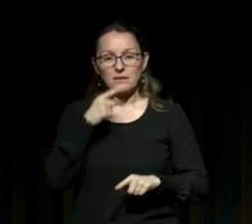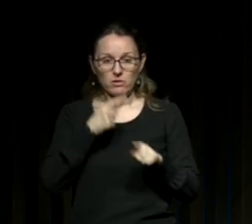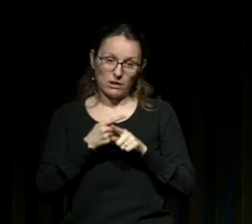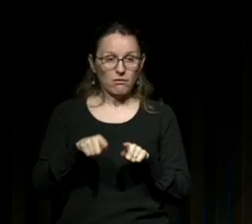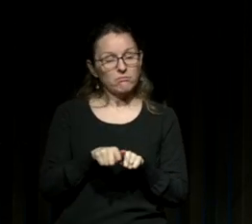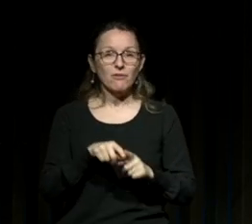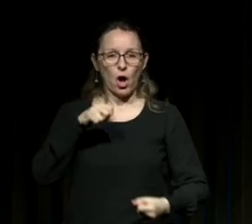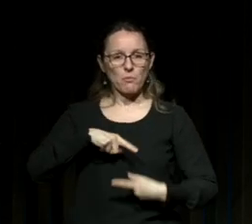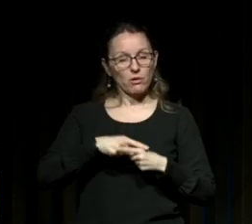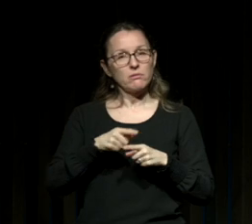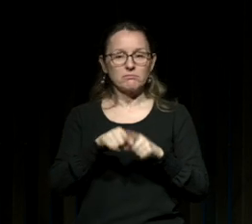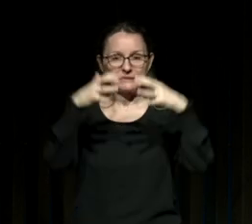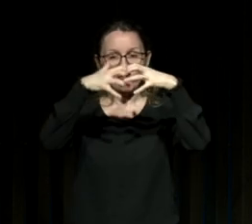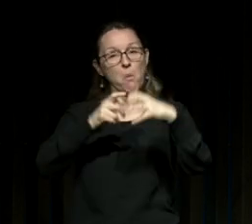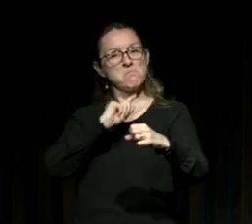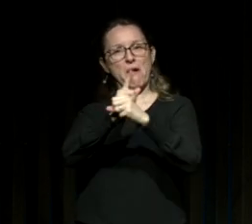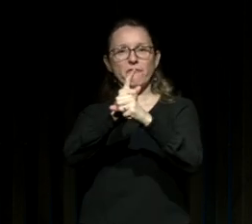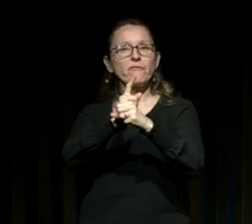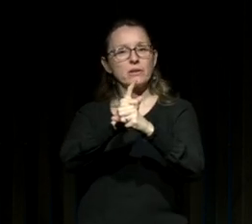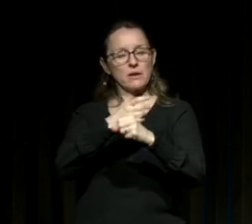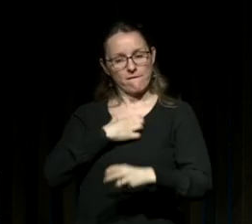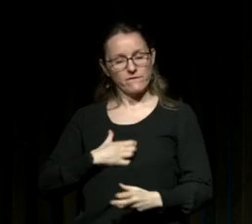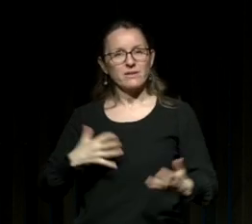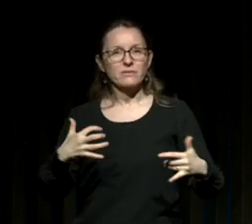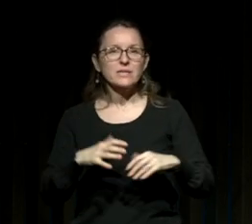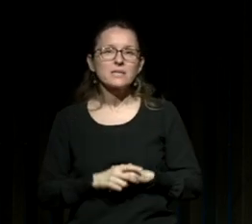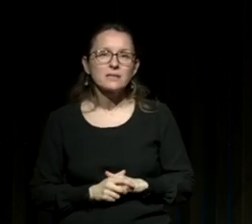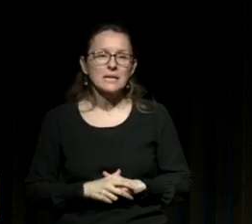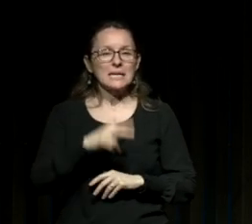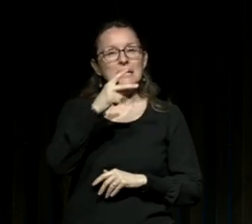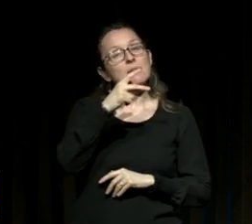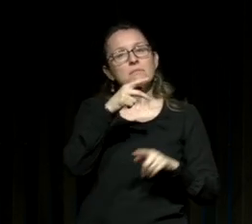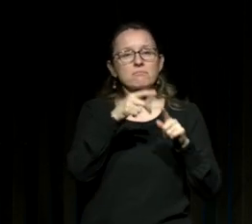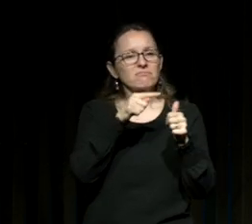impliquées dans le rassasiement le peptide y y et le glp-1 bien voyez quand il ya une petite étoile